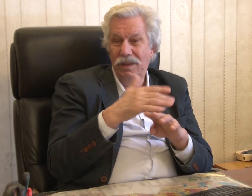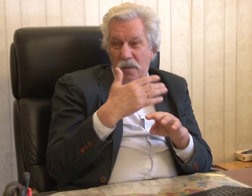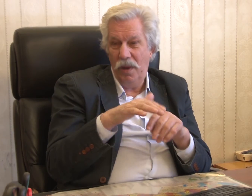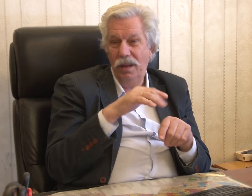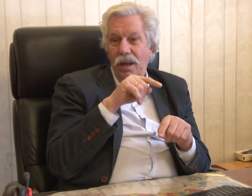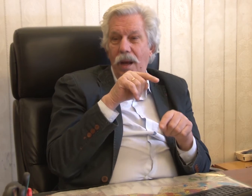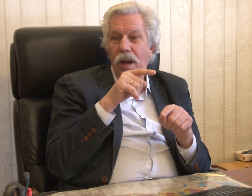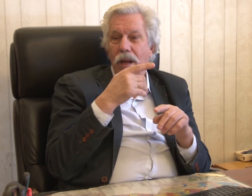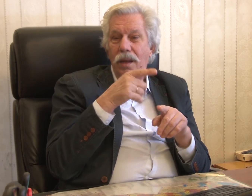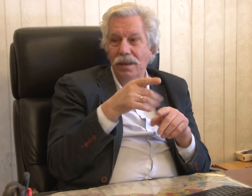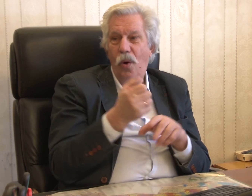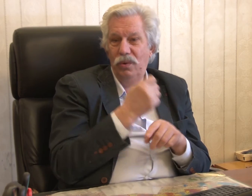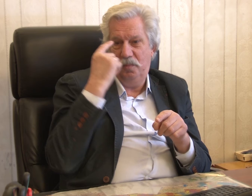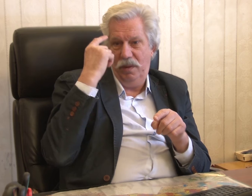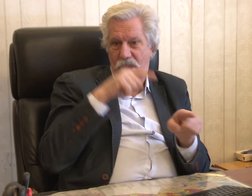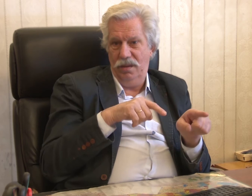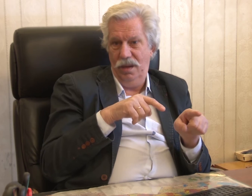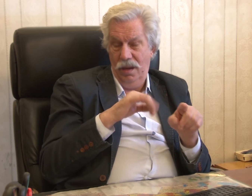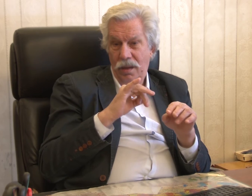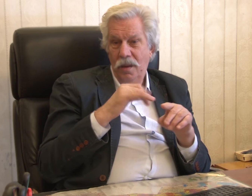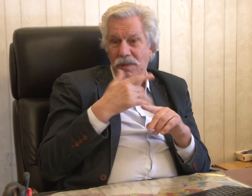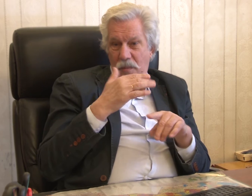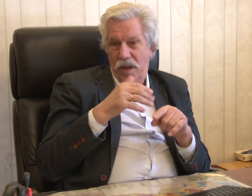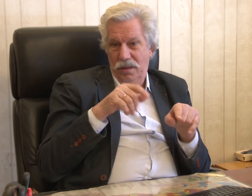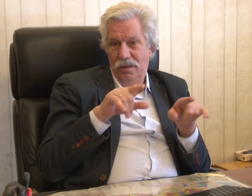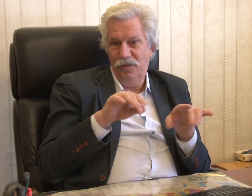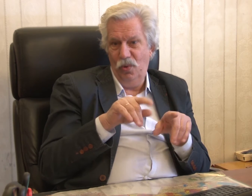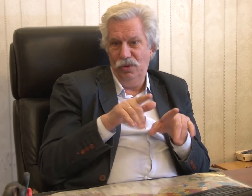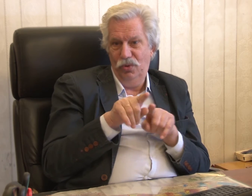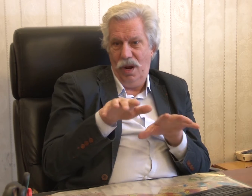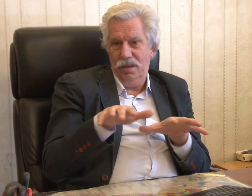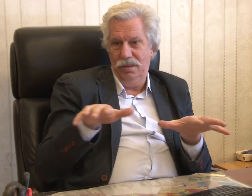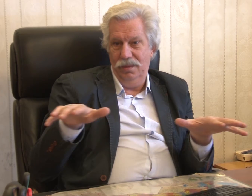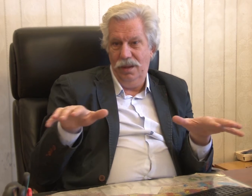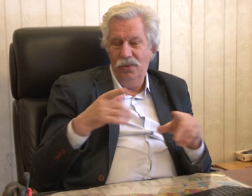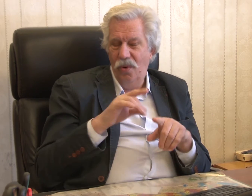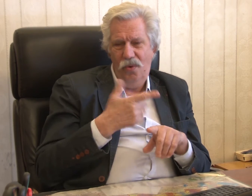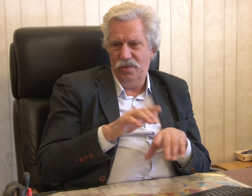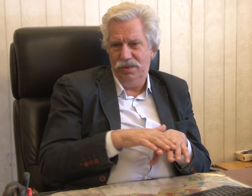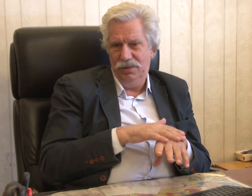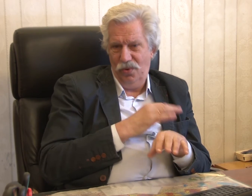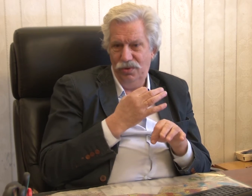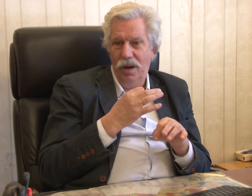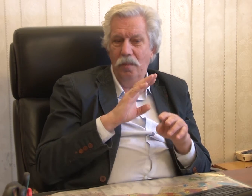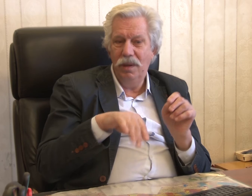Постепенно эта мысль находит понимание у председателей, эта инициатива находит применение, но это долгий процесс.